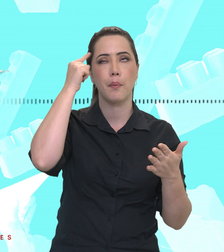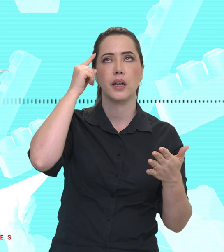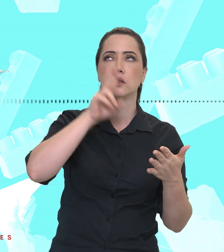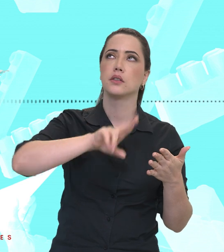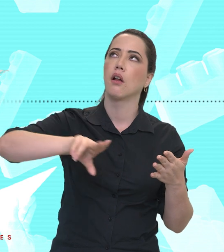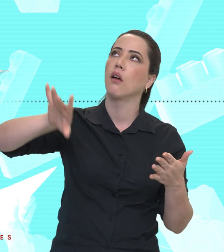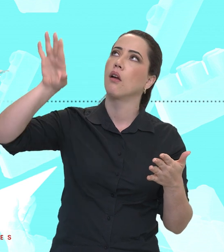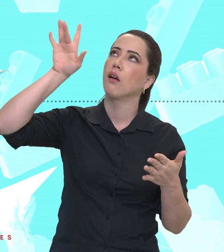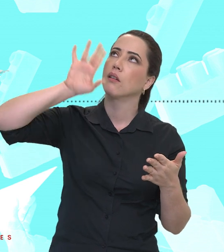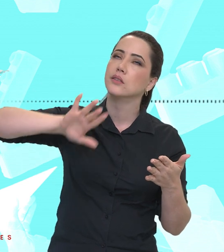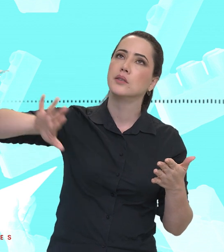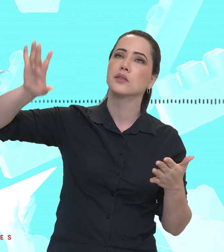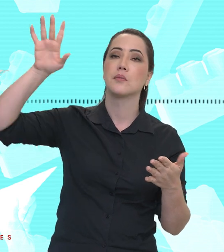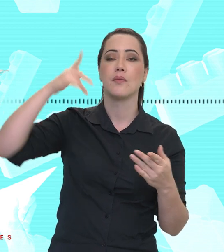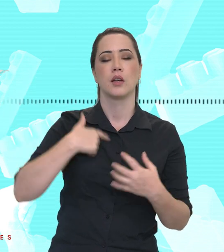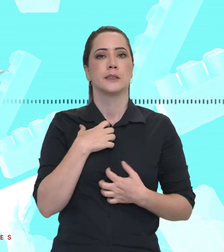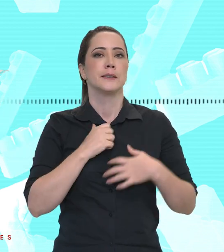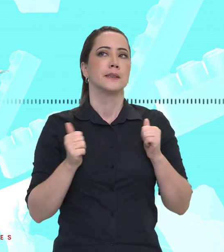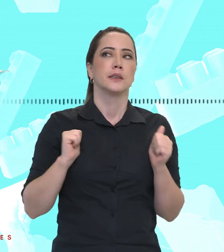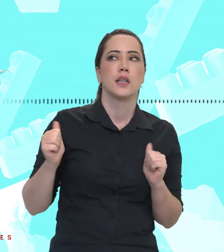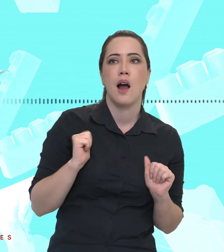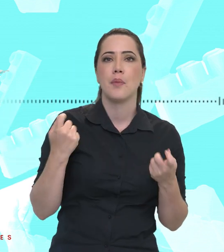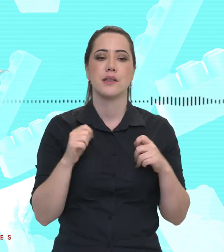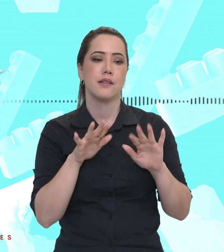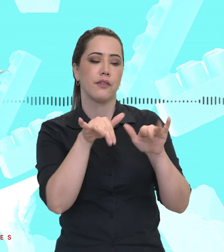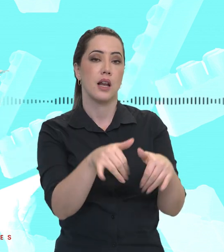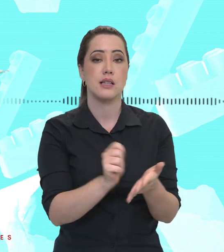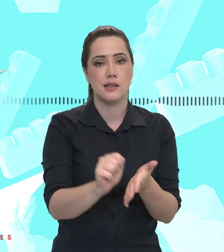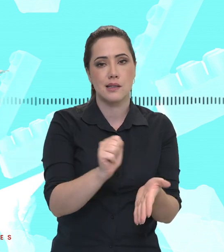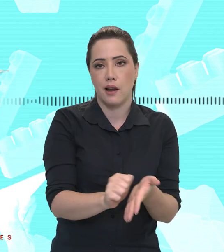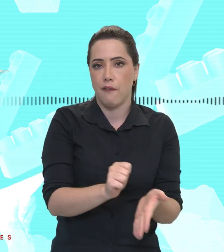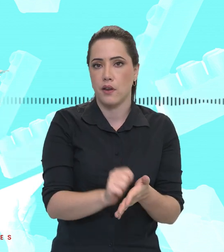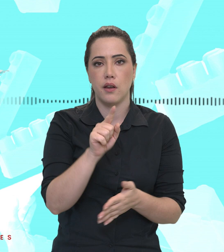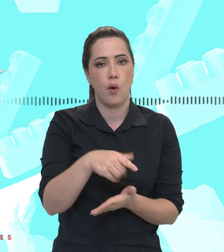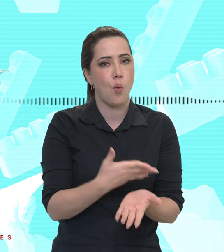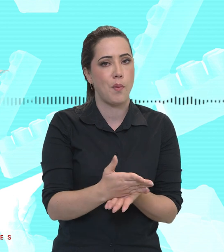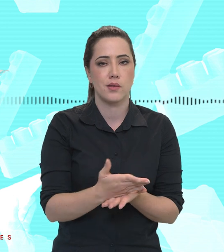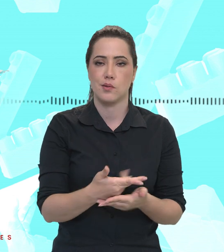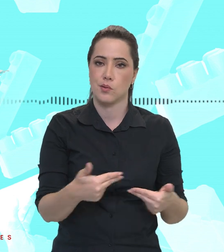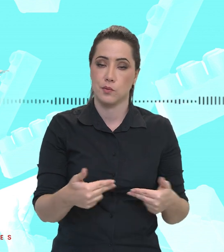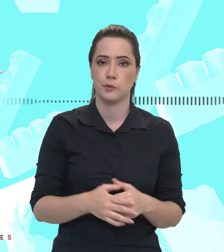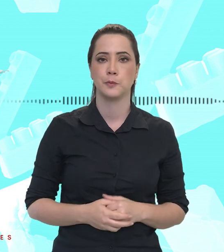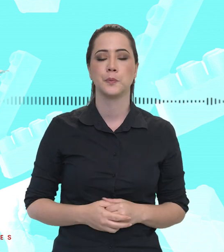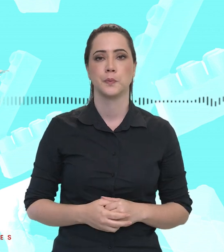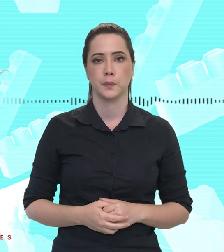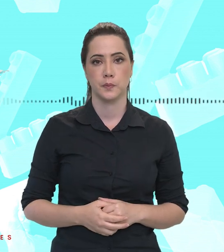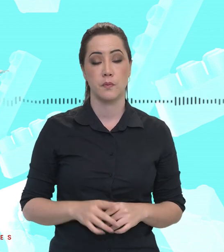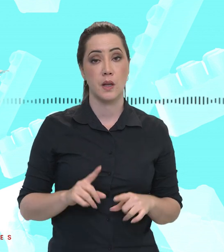de entrevistados e no cronograma de tarefas pela frente. E vem a ansiedade! Afinal, escrever é só o começo. [som anuncia voz acelerada] 🎶